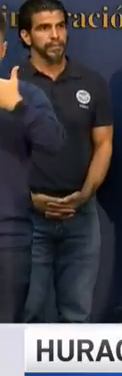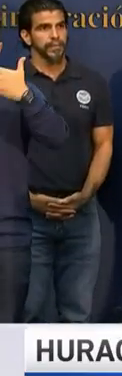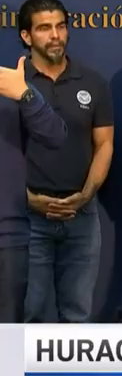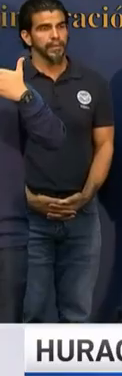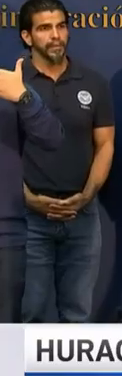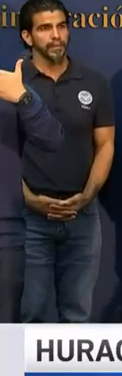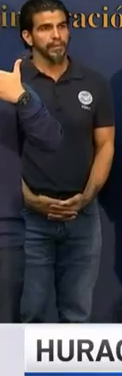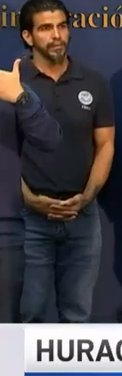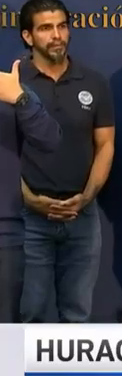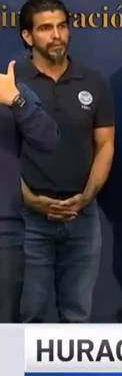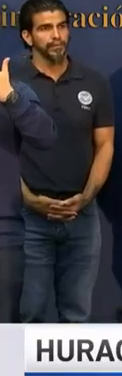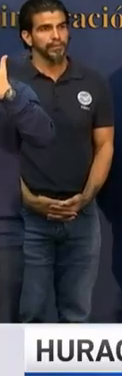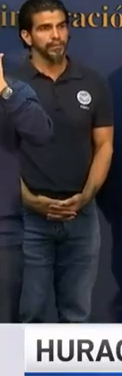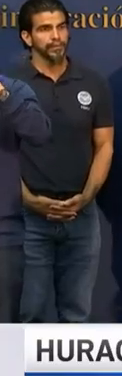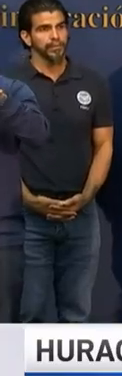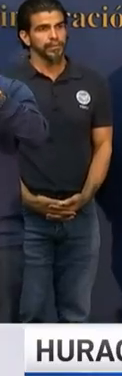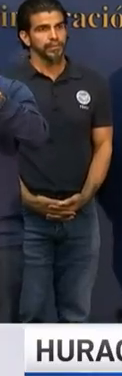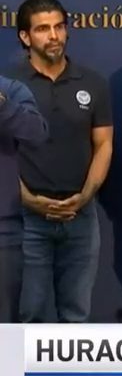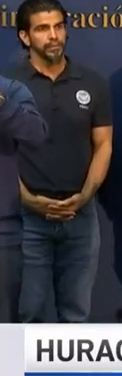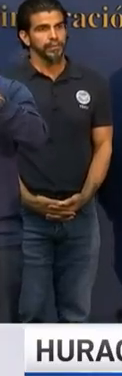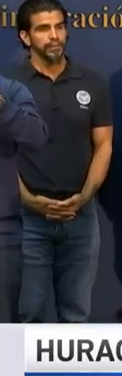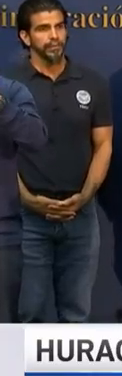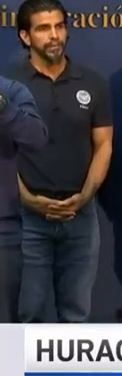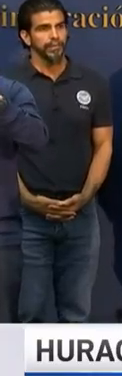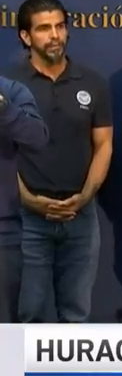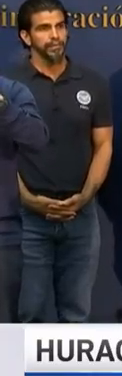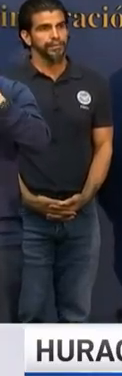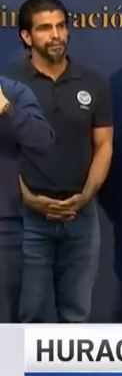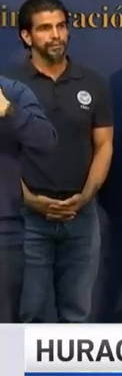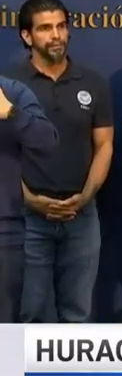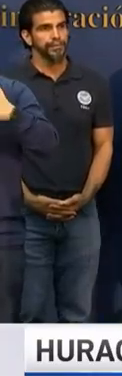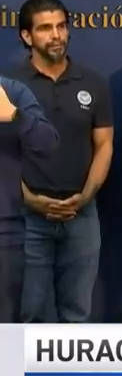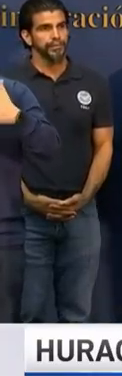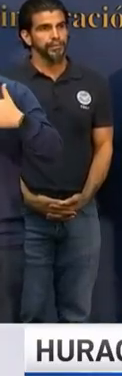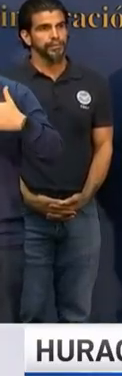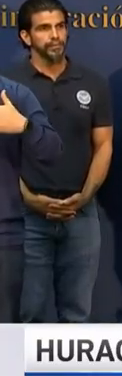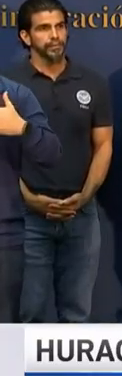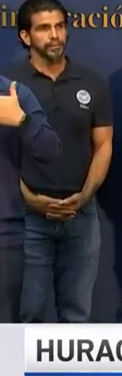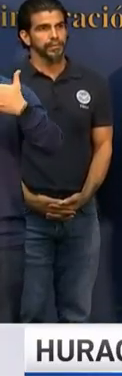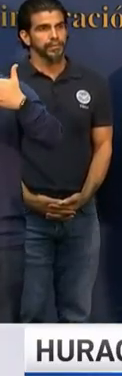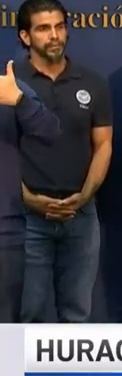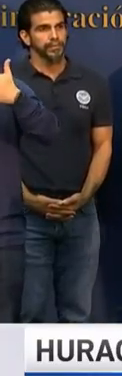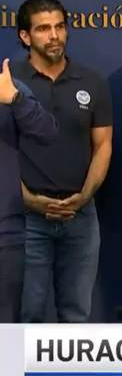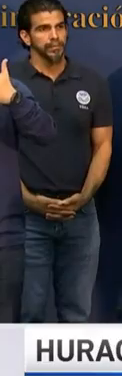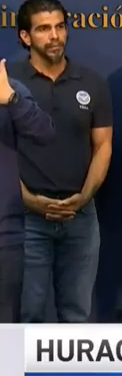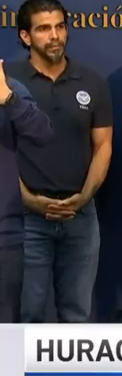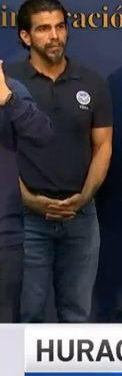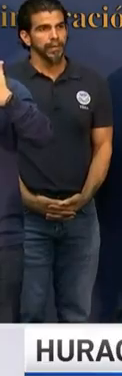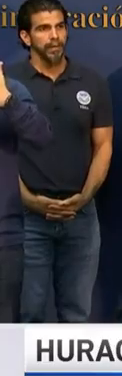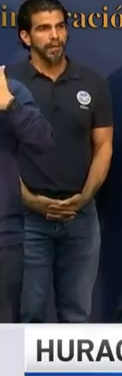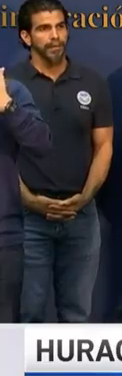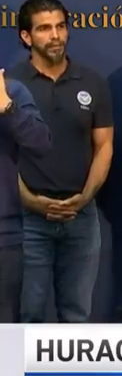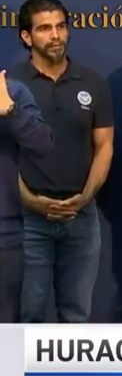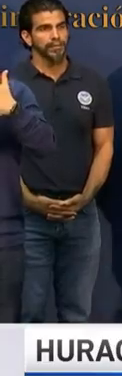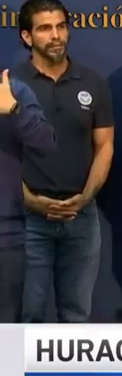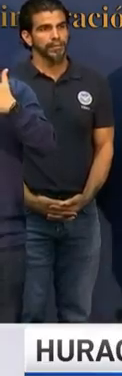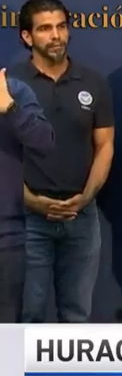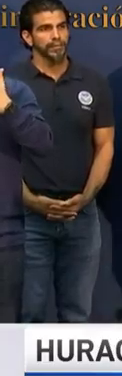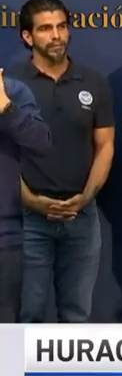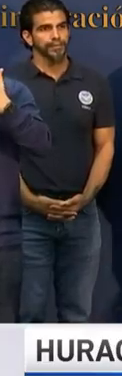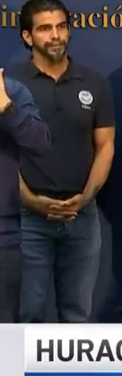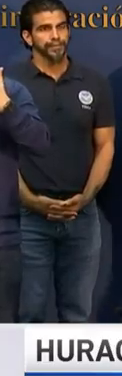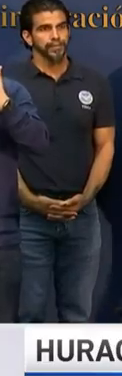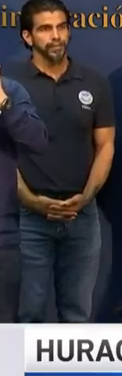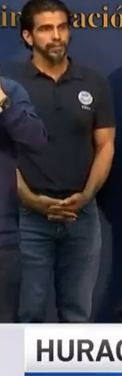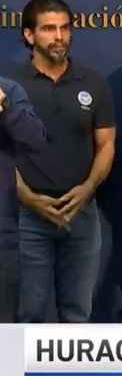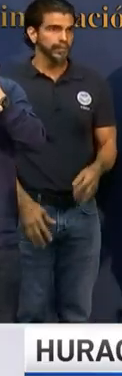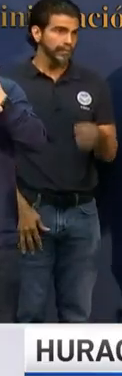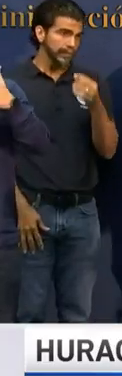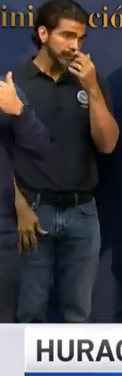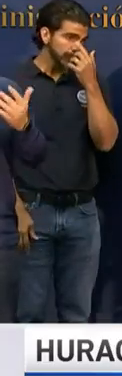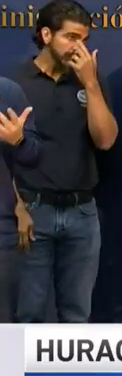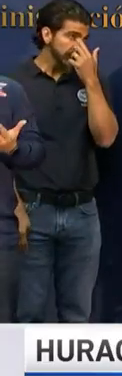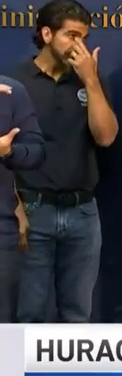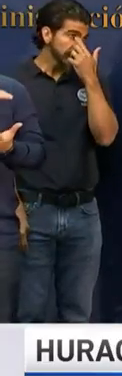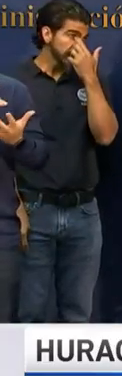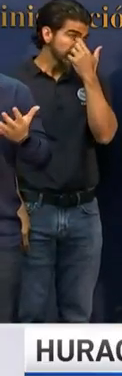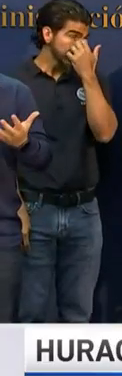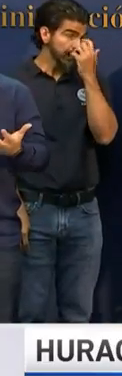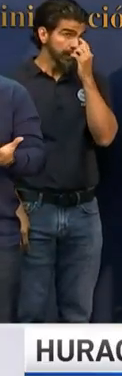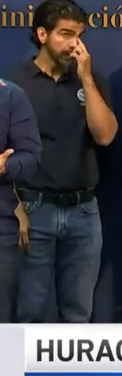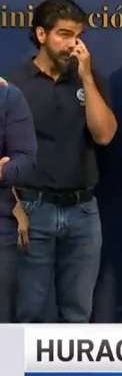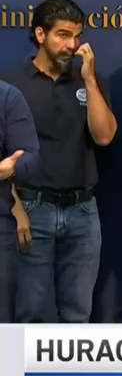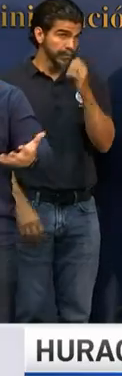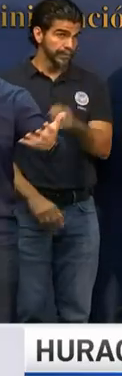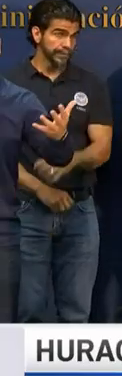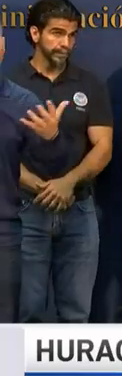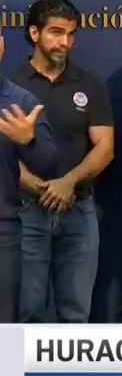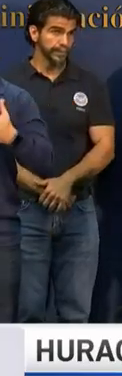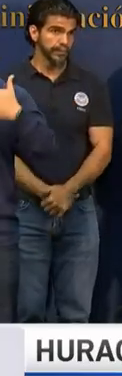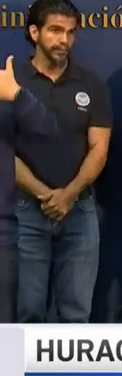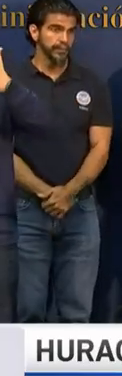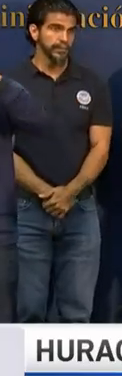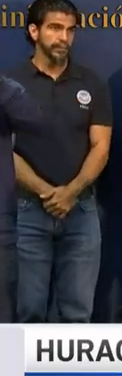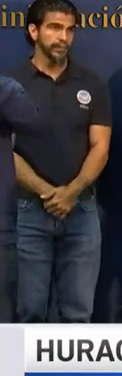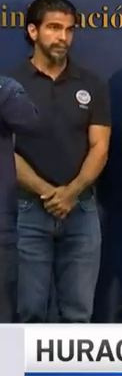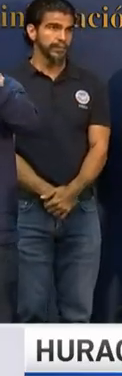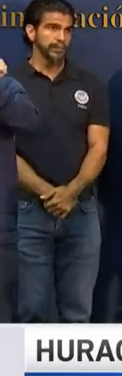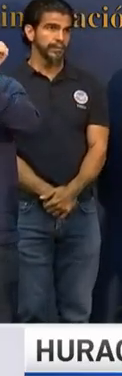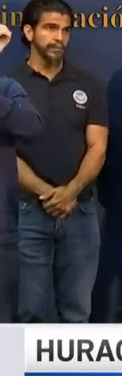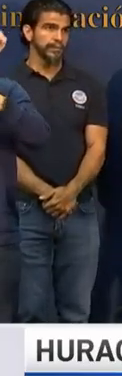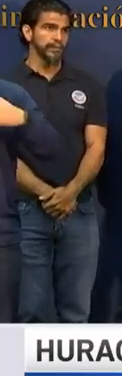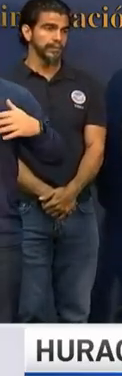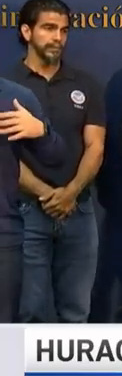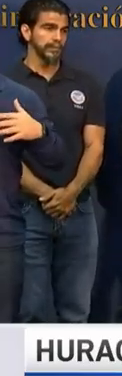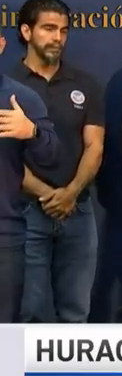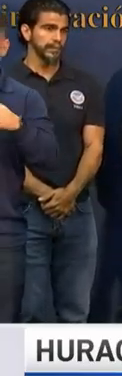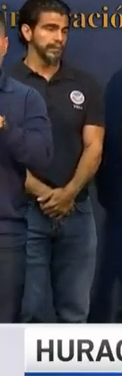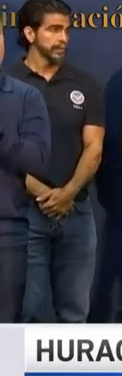HURACANES,